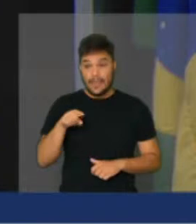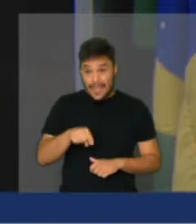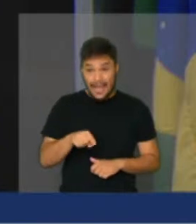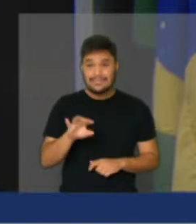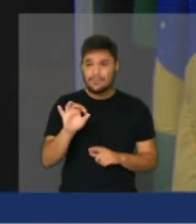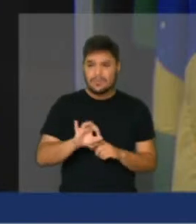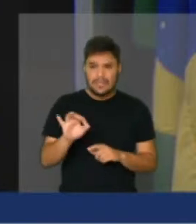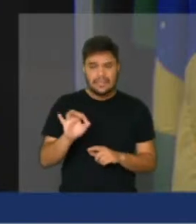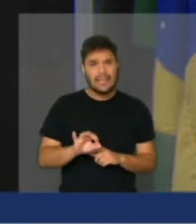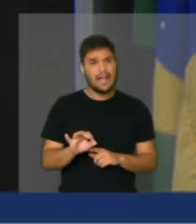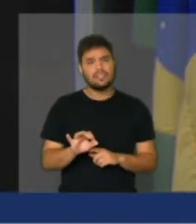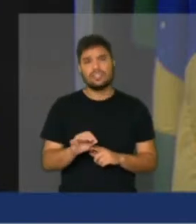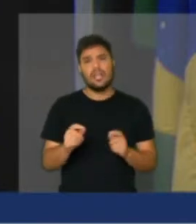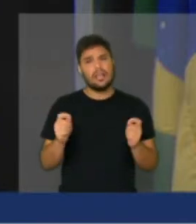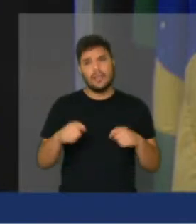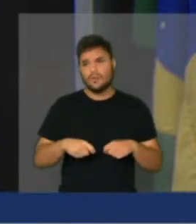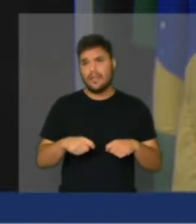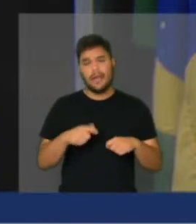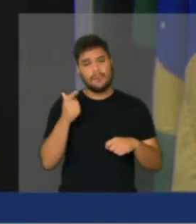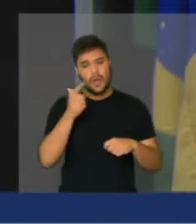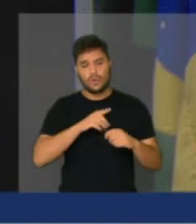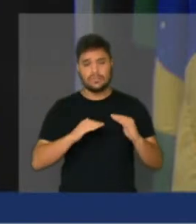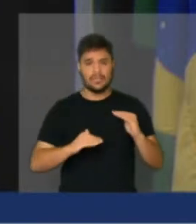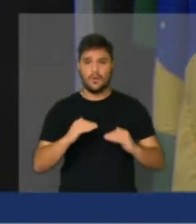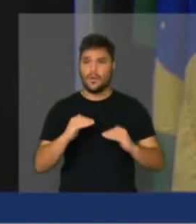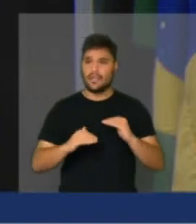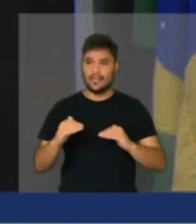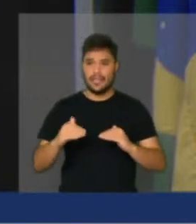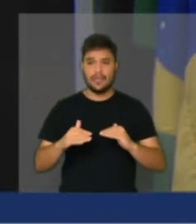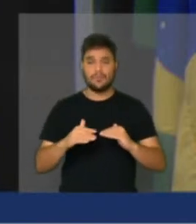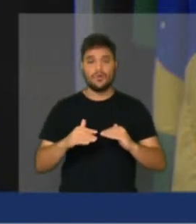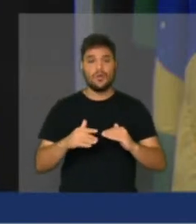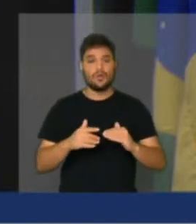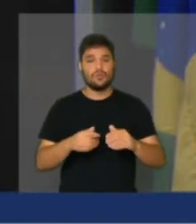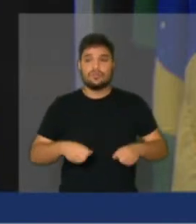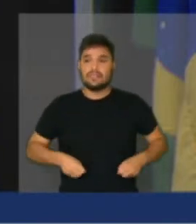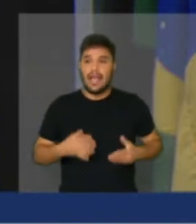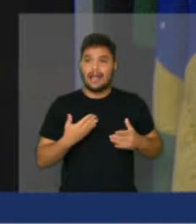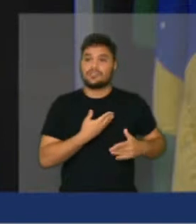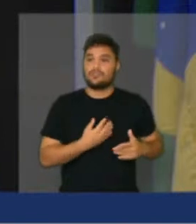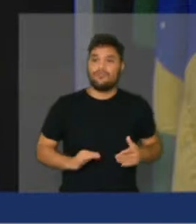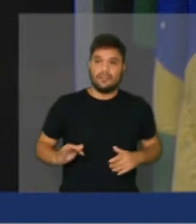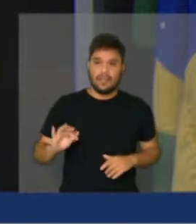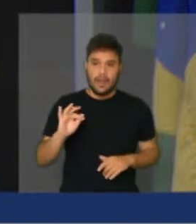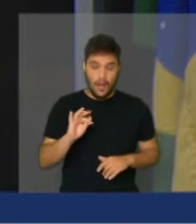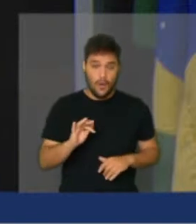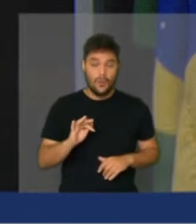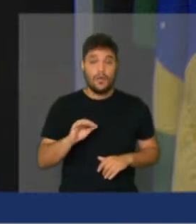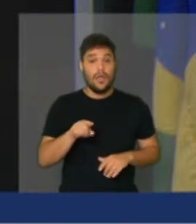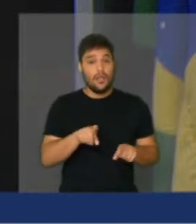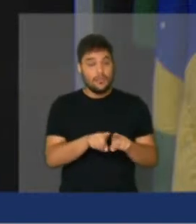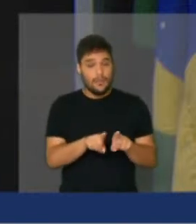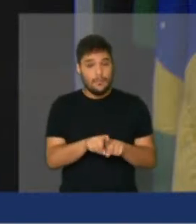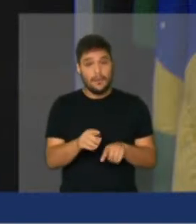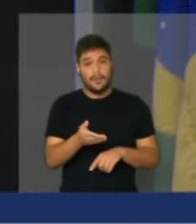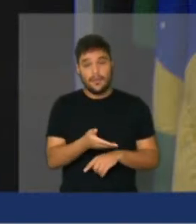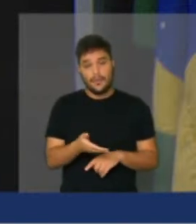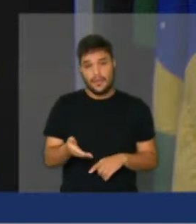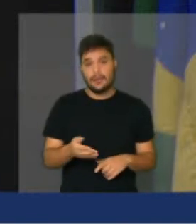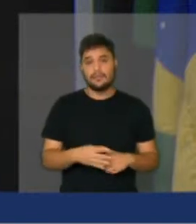EQUILÍBRIO DAS CONTAS PÚBLICAS FEDERAIS, COMO TAMBÉM PORQUE ELAS PROPÕEM IMEDIATA VIGÊNCIA DOS EFEITOS